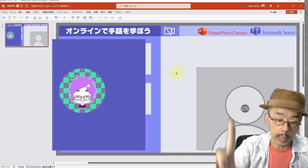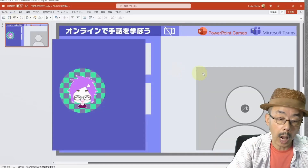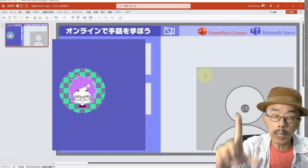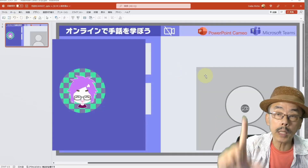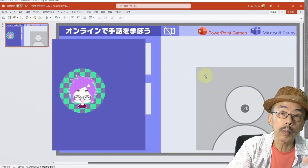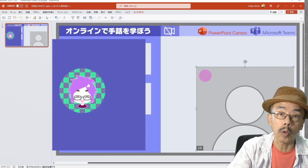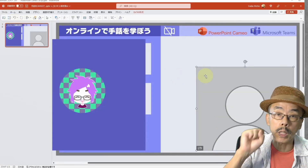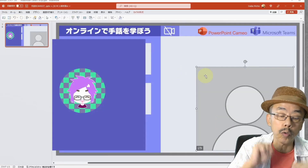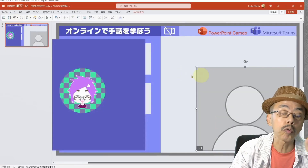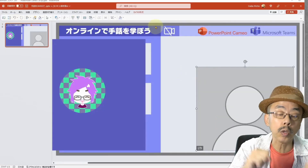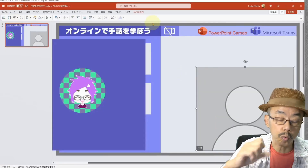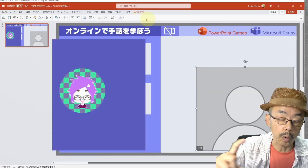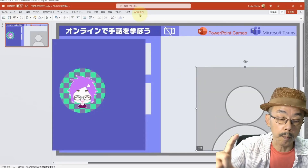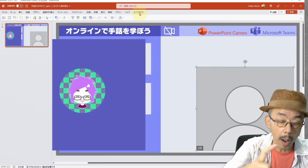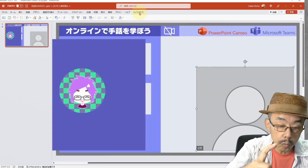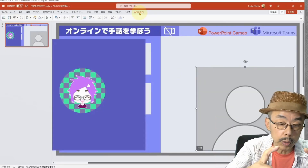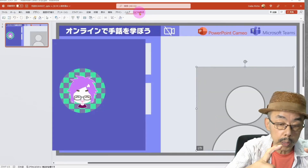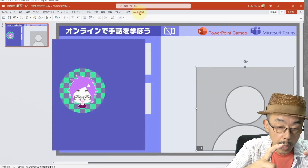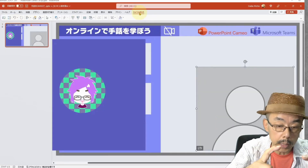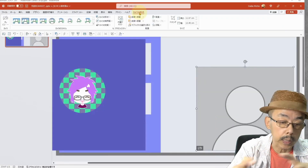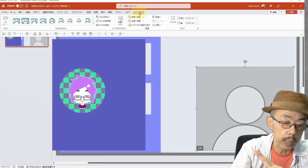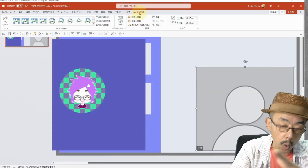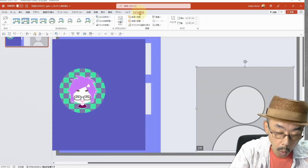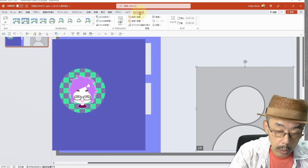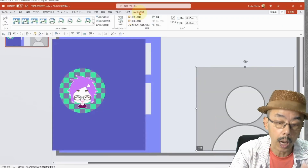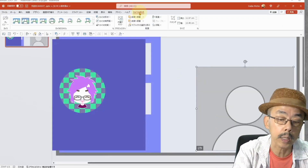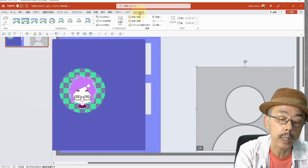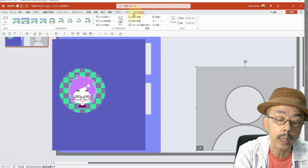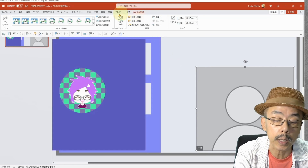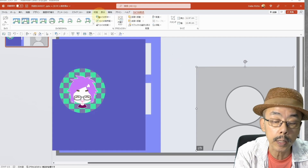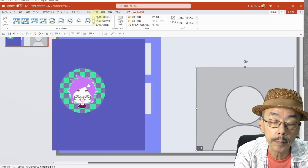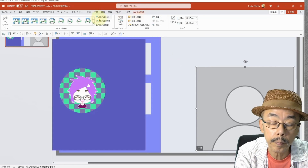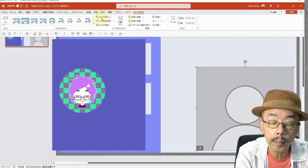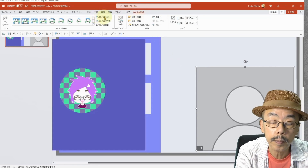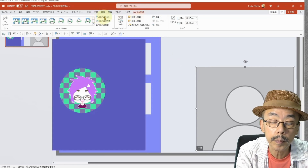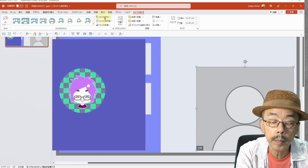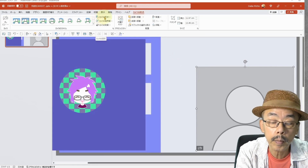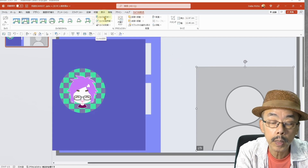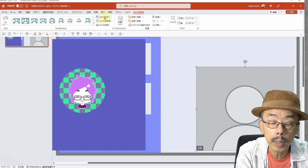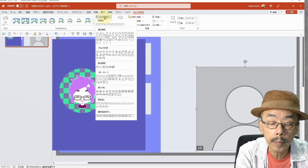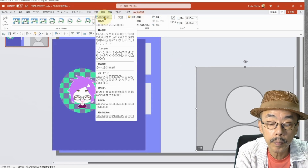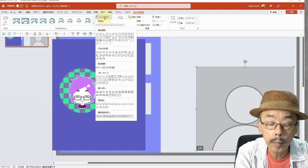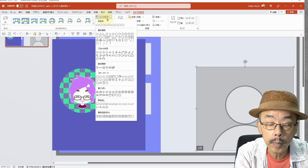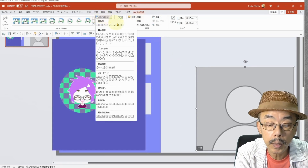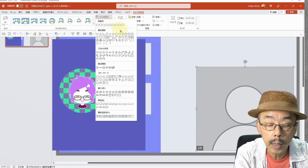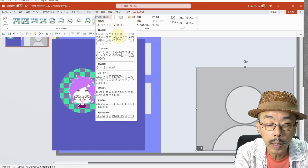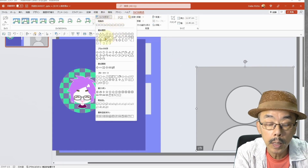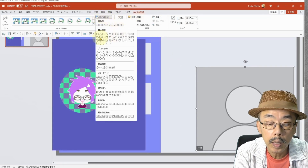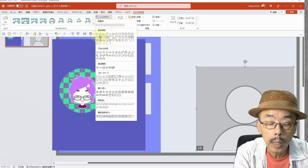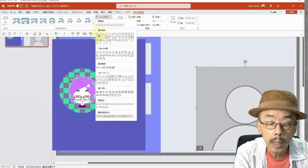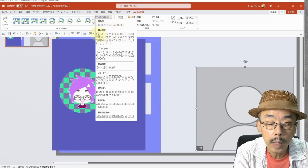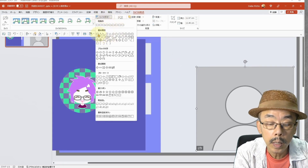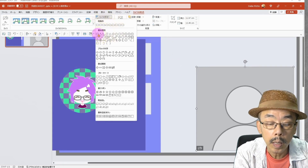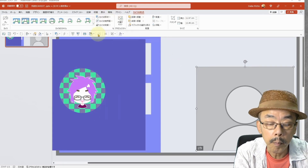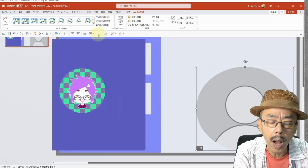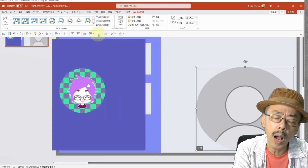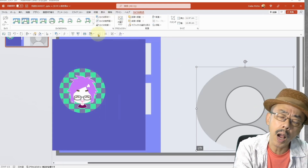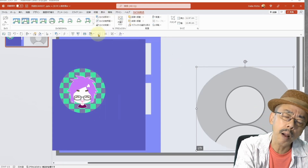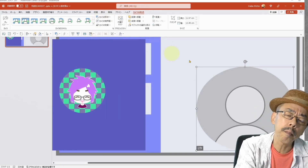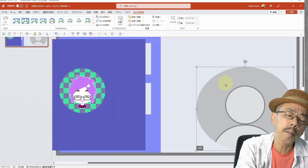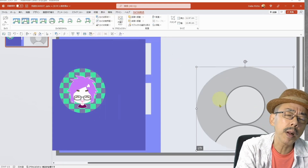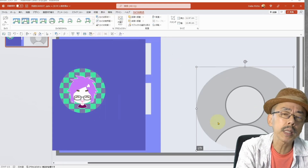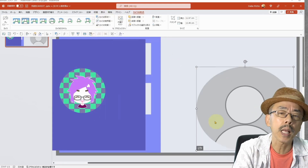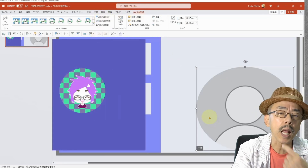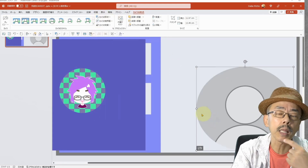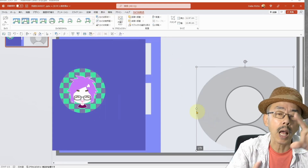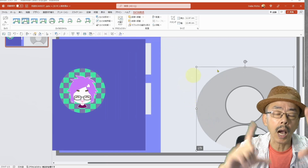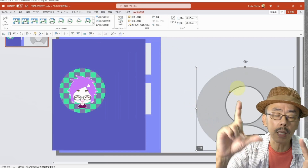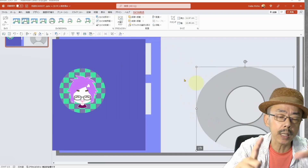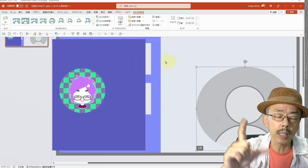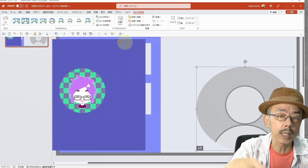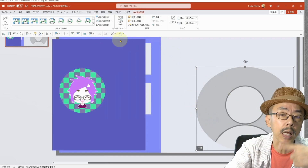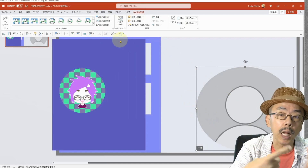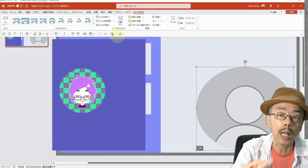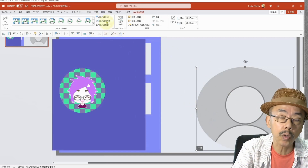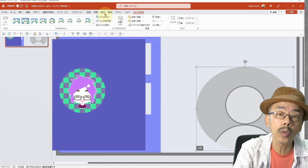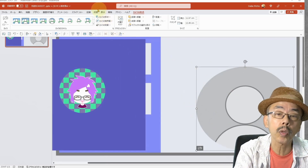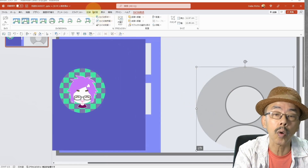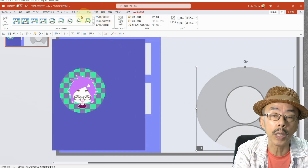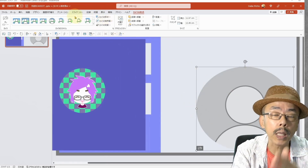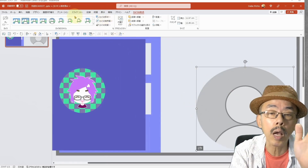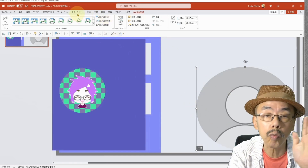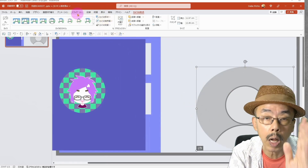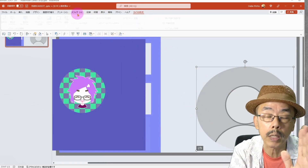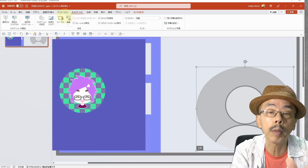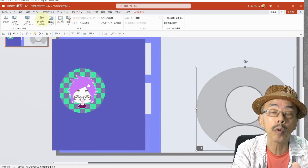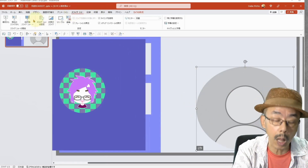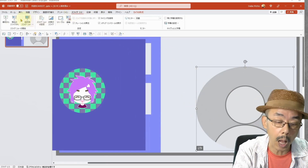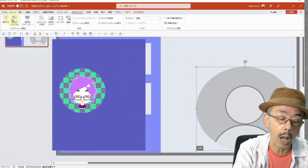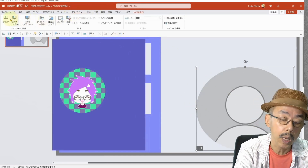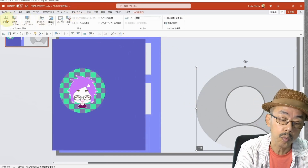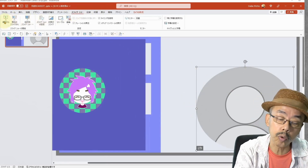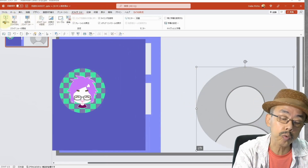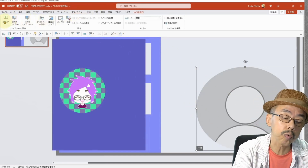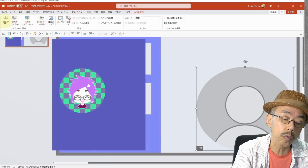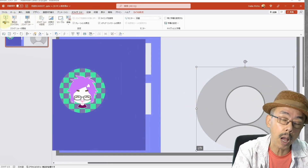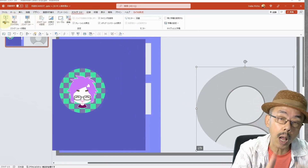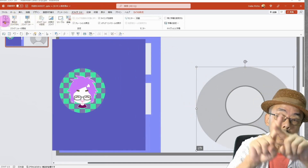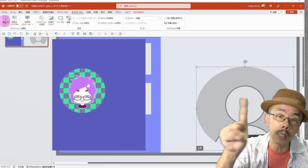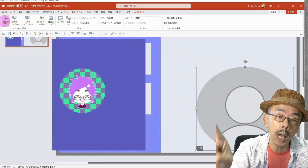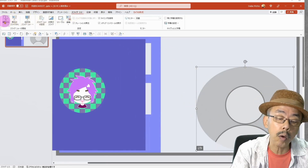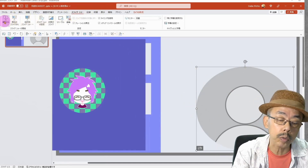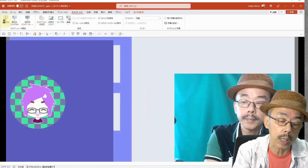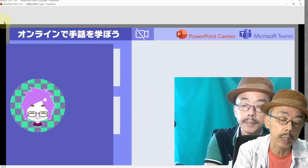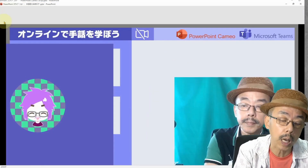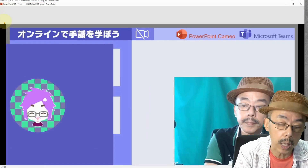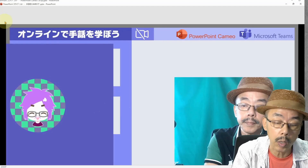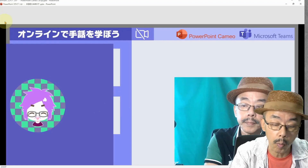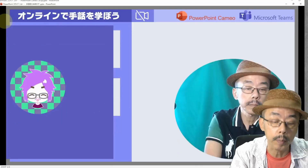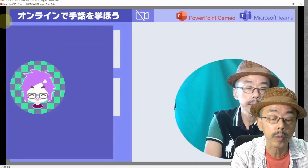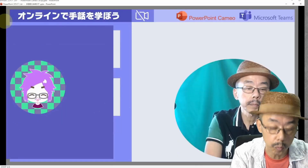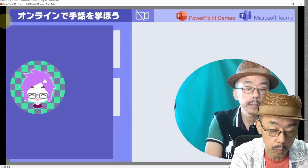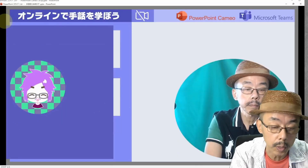形も自由です。このように丸くしたり…。でも、あんまり変な形はスライドがださくなりますから、普通は四角でいいかなと思います。